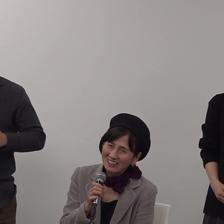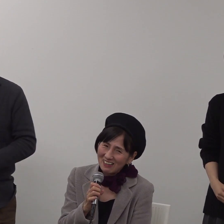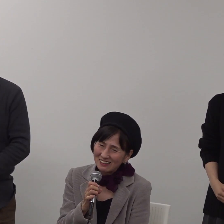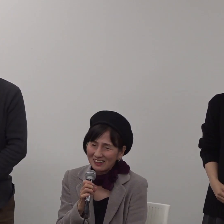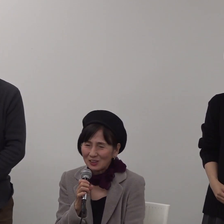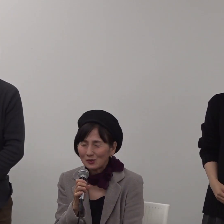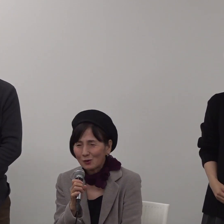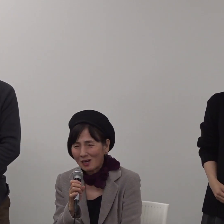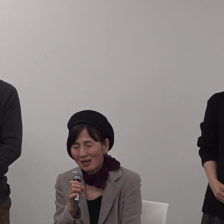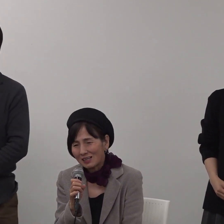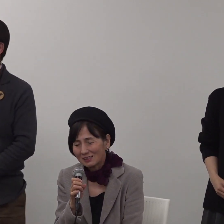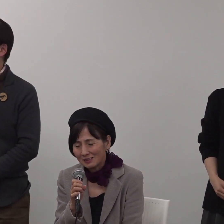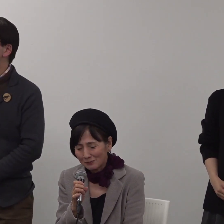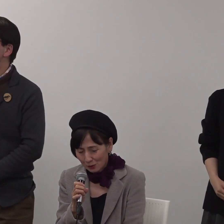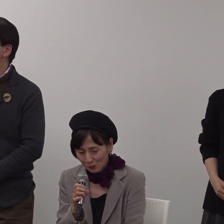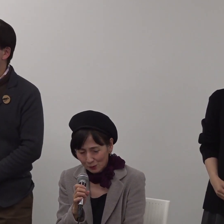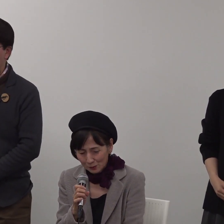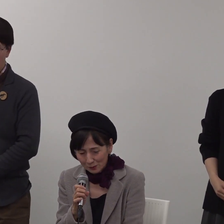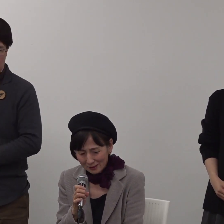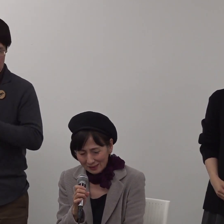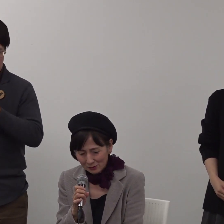セアっていうのは